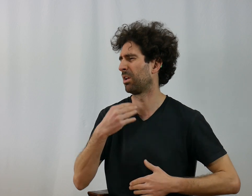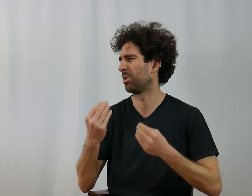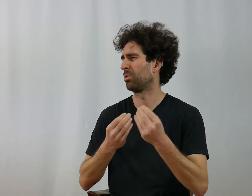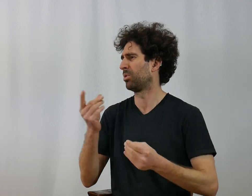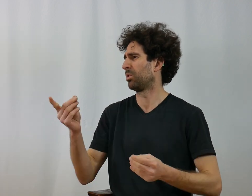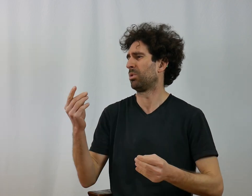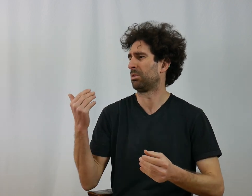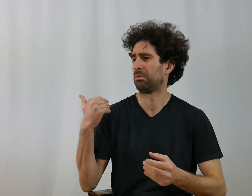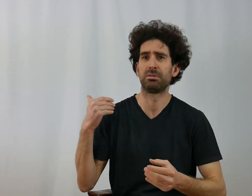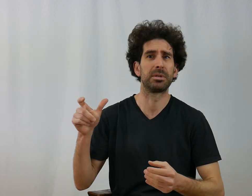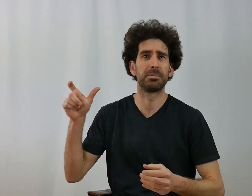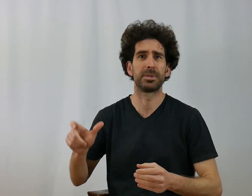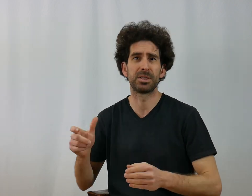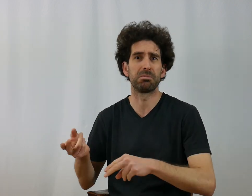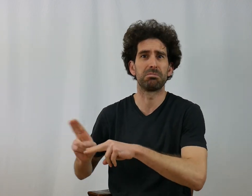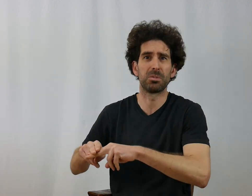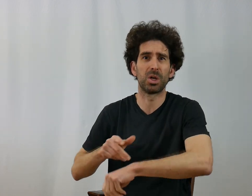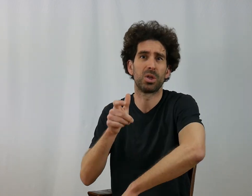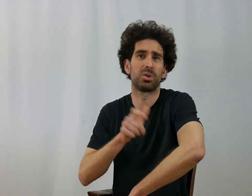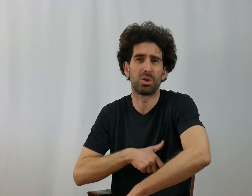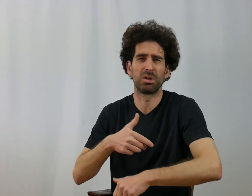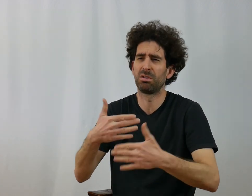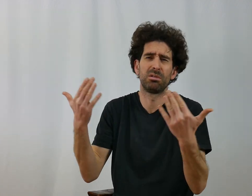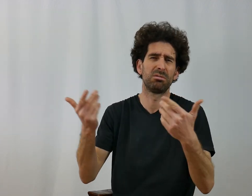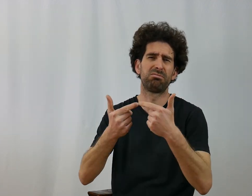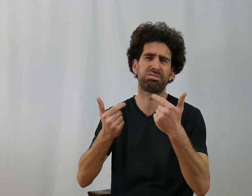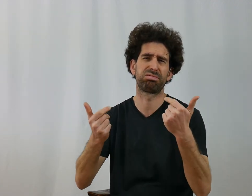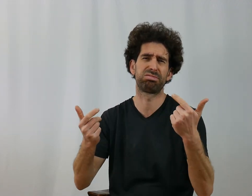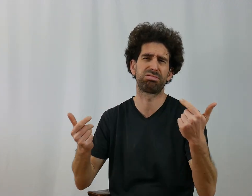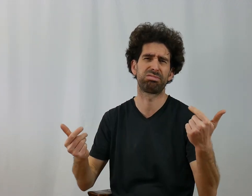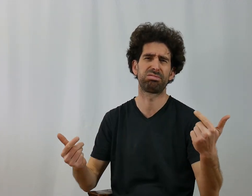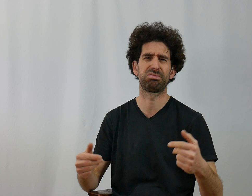ou bien elle porte le deuil d'une personne, etc.